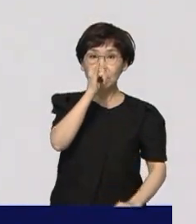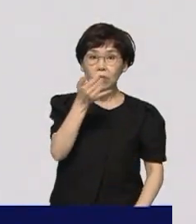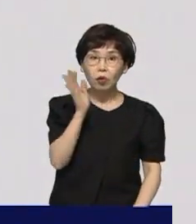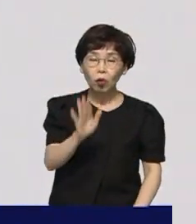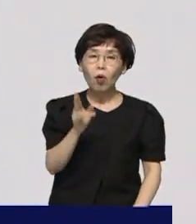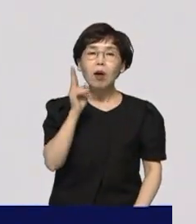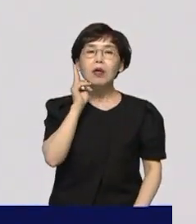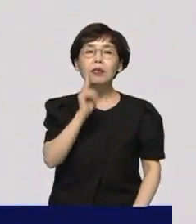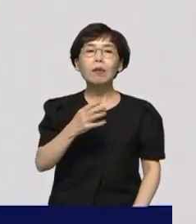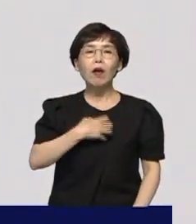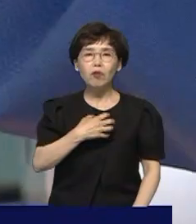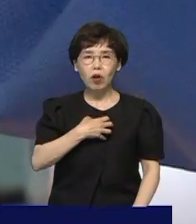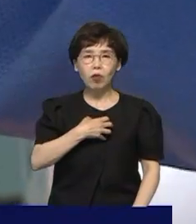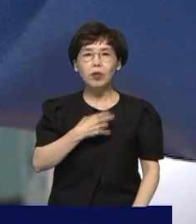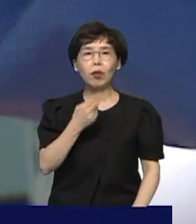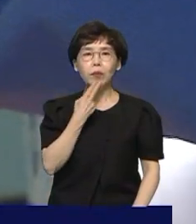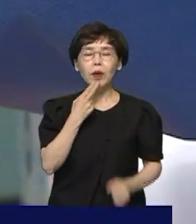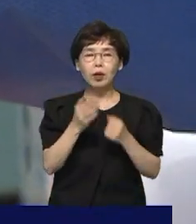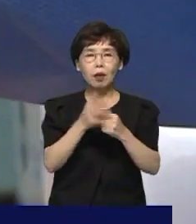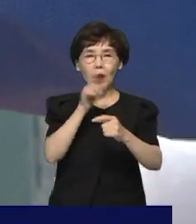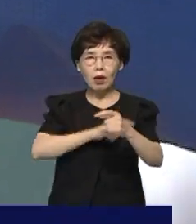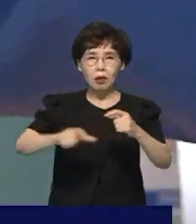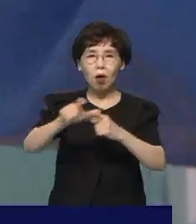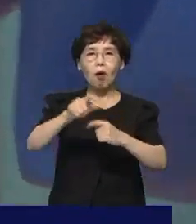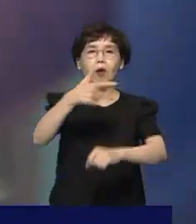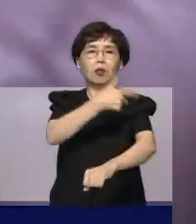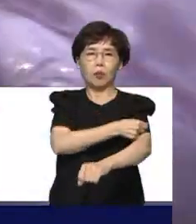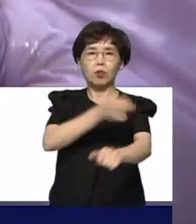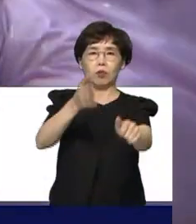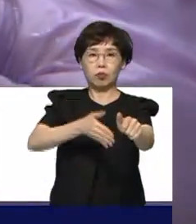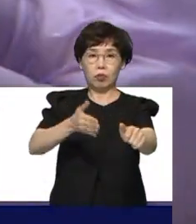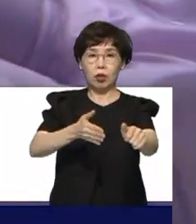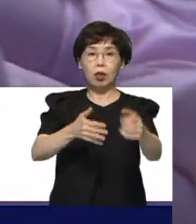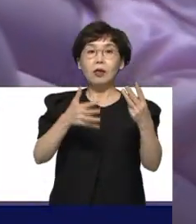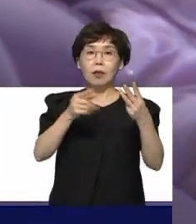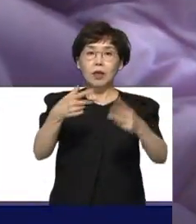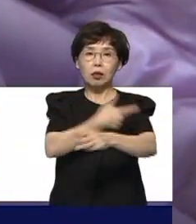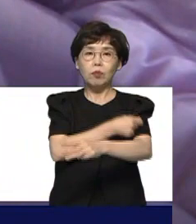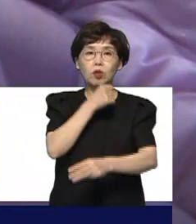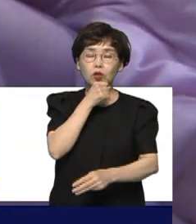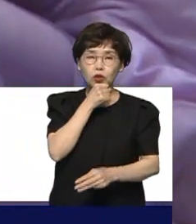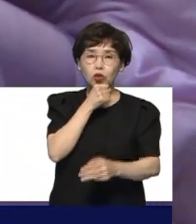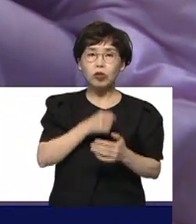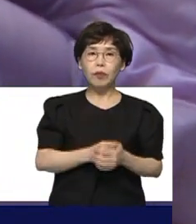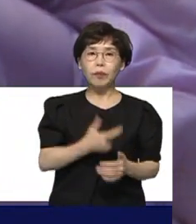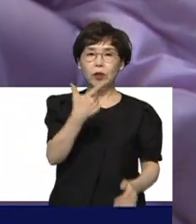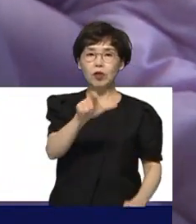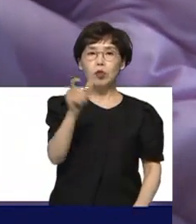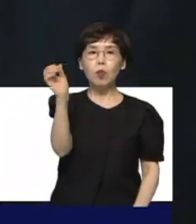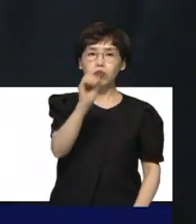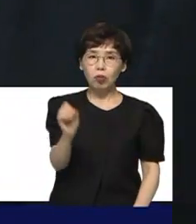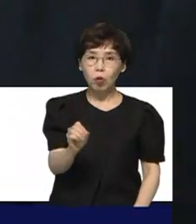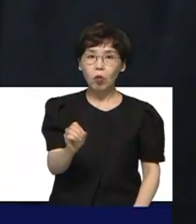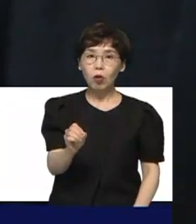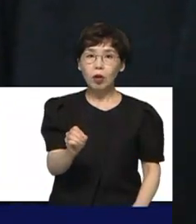중증화는 피할 수 있다며 추가 접종을 권고했습니다. 국내 3차 접종률은 인구 대비 65%, 4차